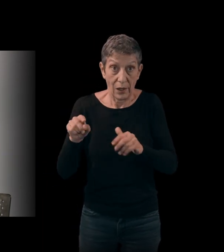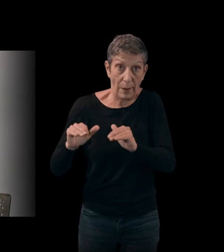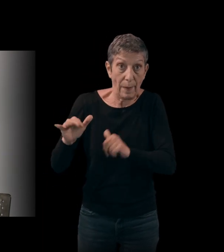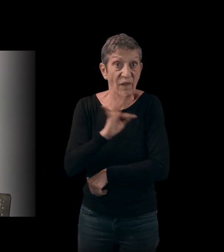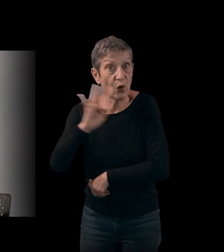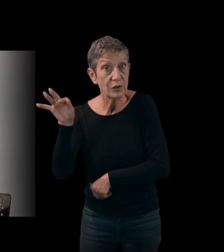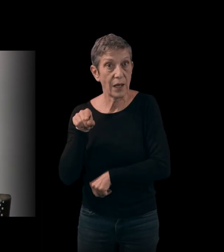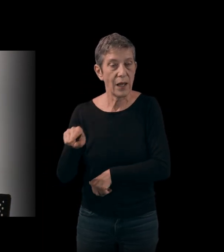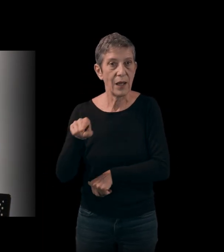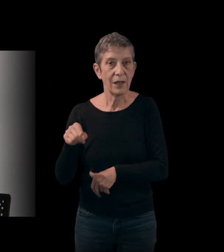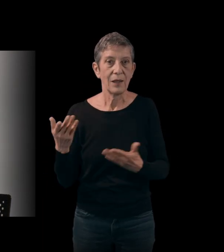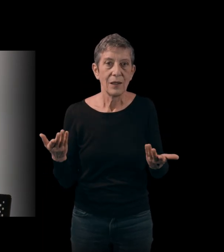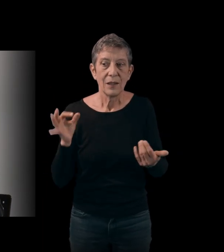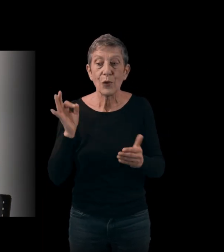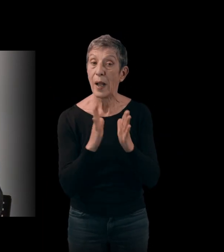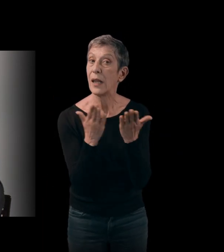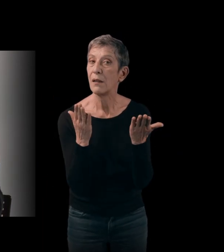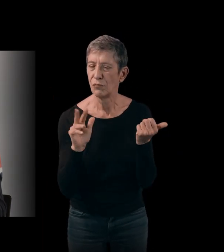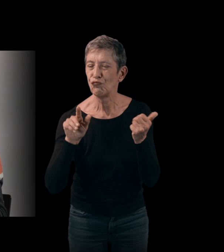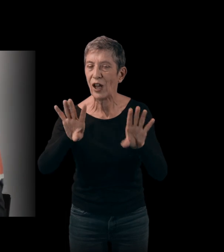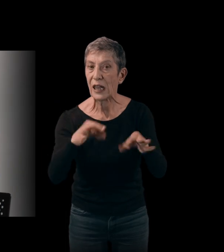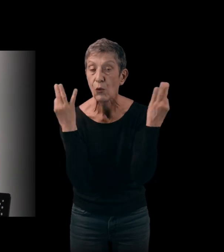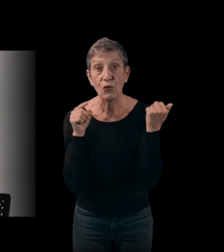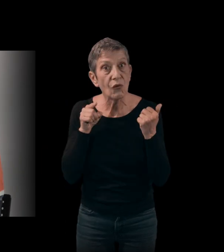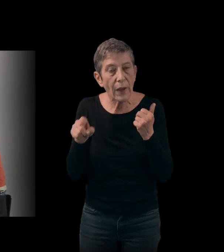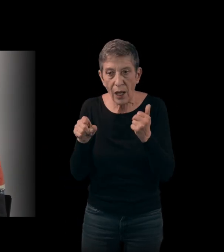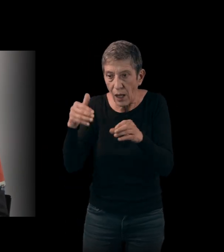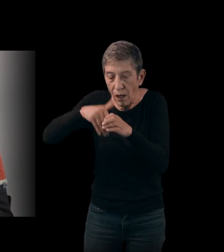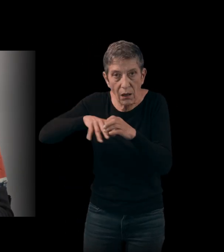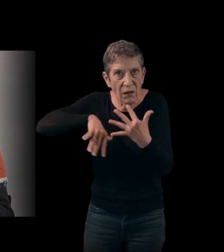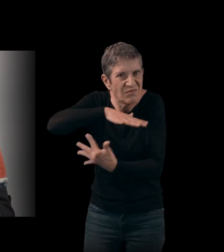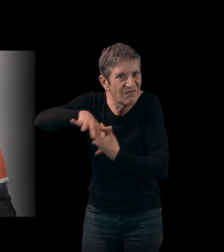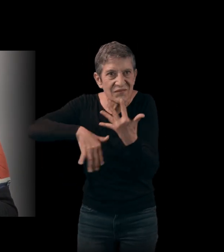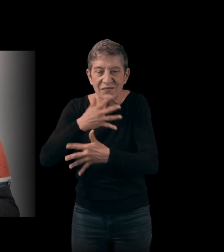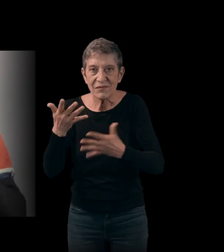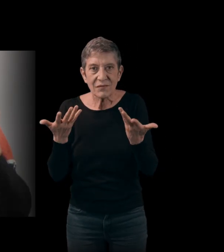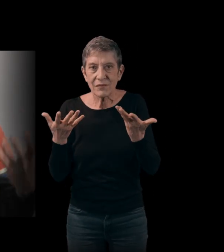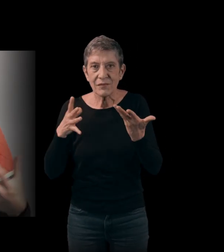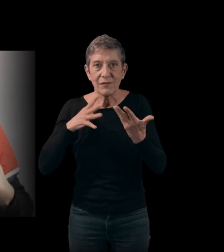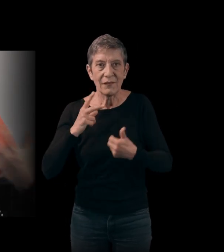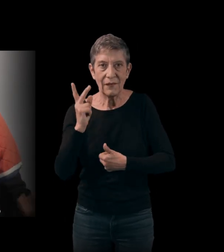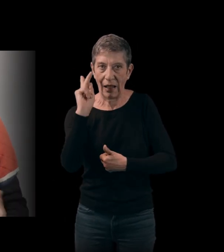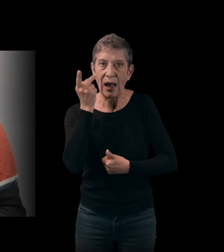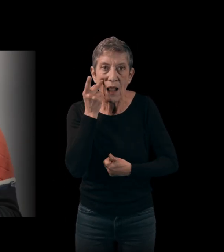Et en même temps, comme on le découvre dans le livre, c'est très composite. Il y a les Kanaks, mais les Kanaks, ça ne veut rien dire.